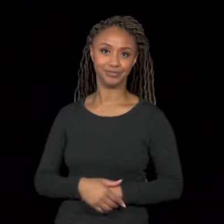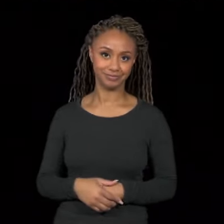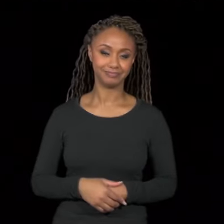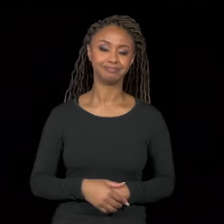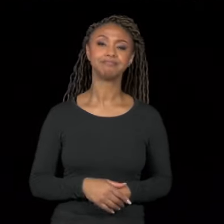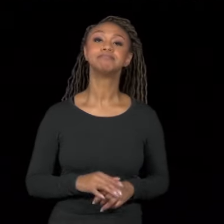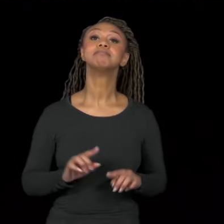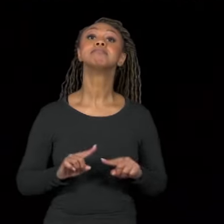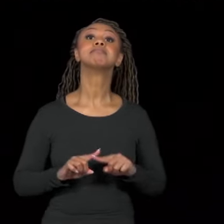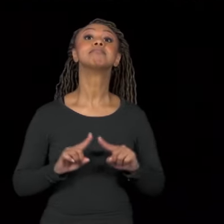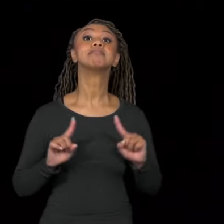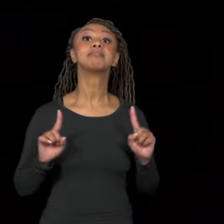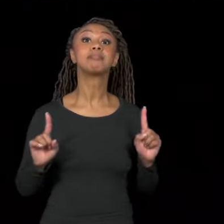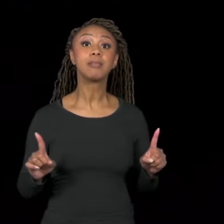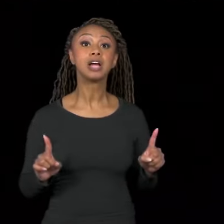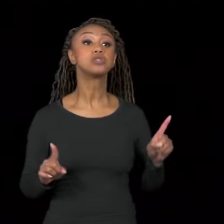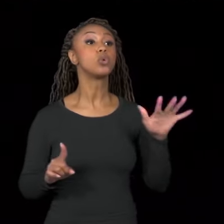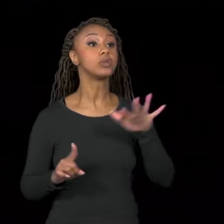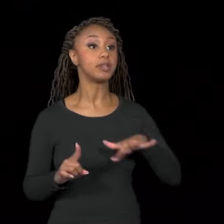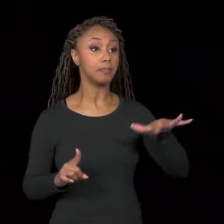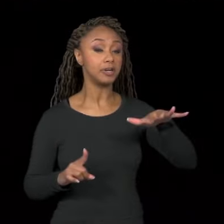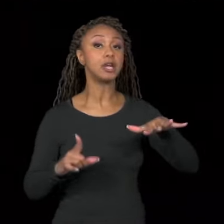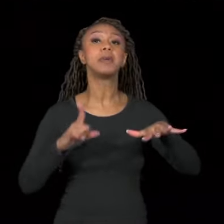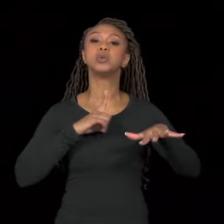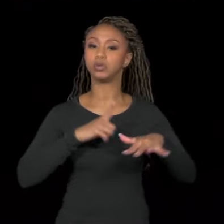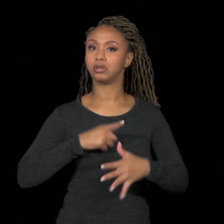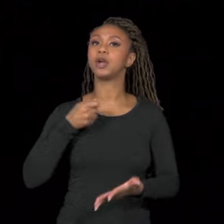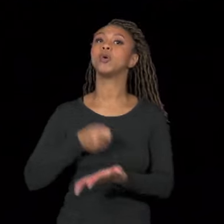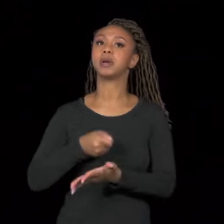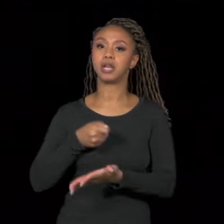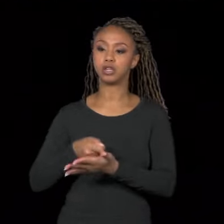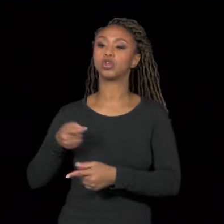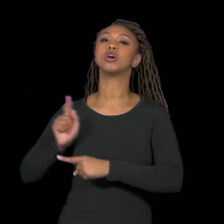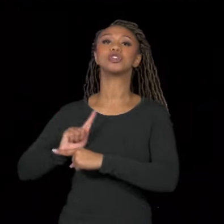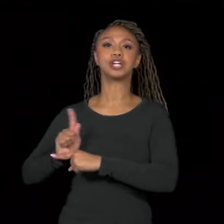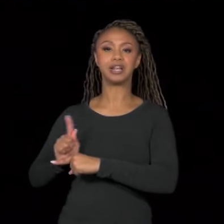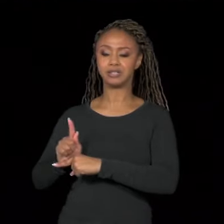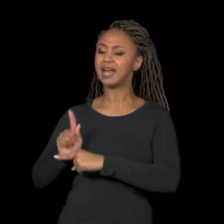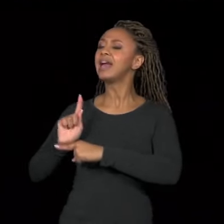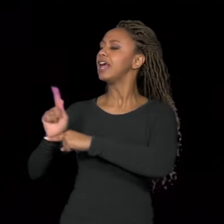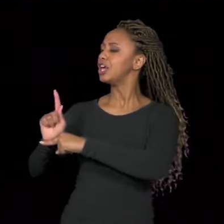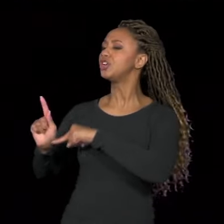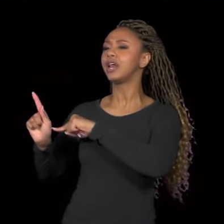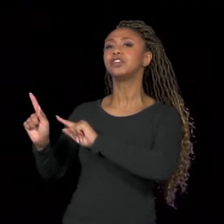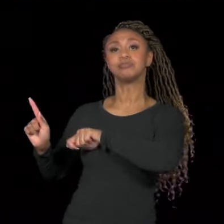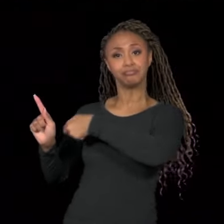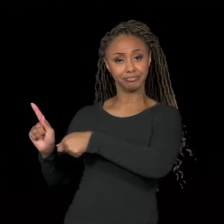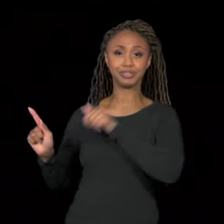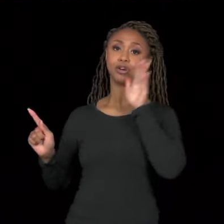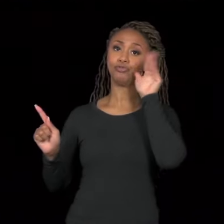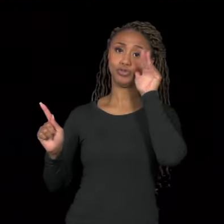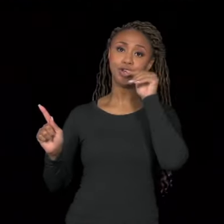OBRIGATORIAMENTE POR UM FUNCIONÁRIO. TODO DEPARTAMENTO TEM QUE TER UM CHEFE, TEM QUE TER ALGUÉM QUE GERENCIA ELE, POR ISSO QUE A GENTE